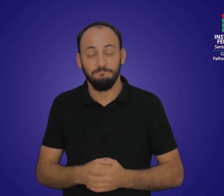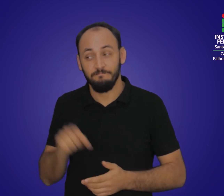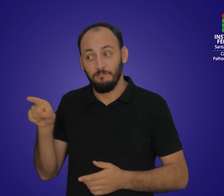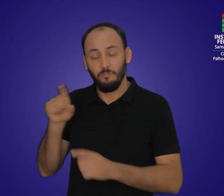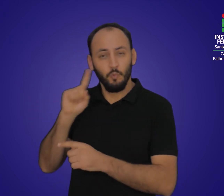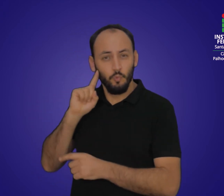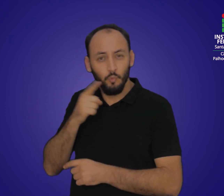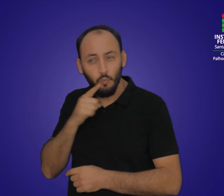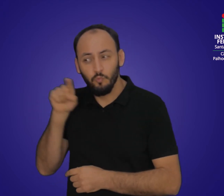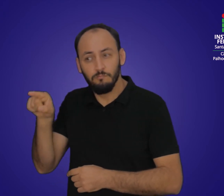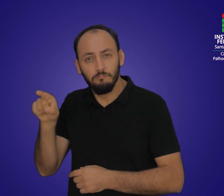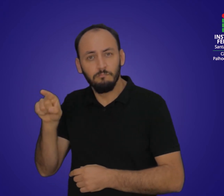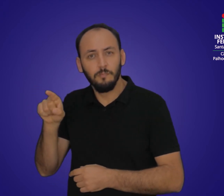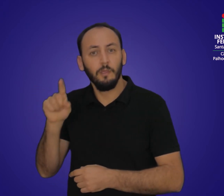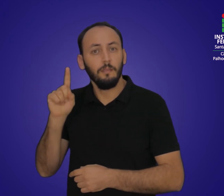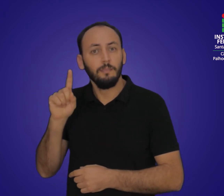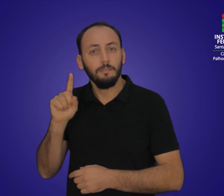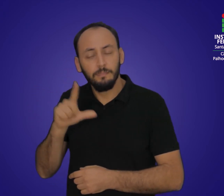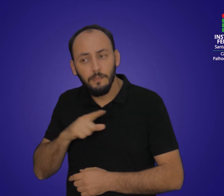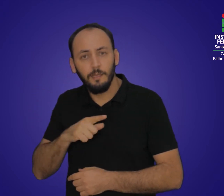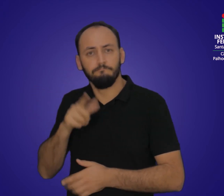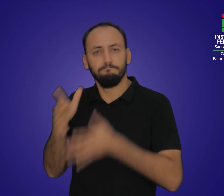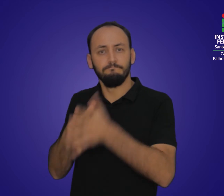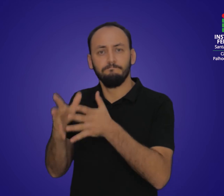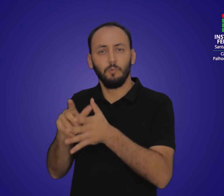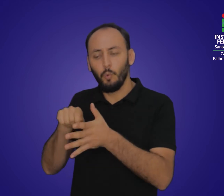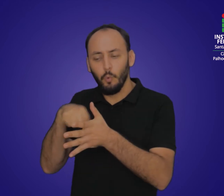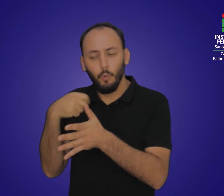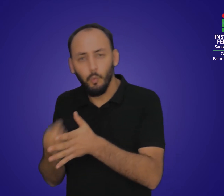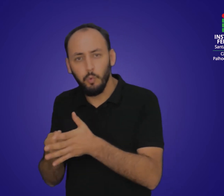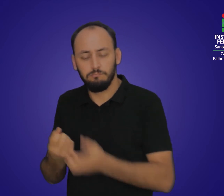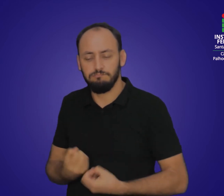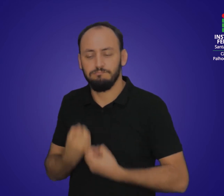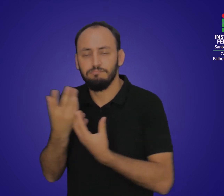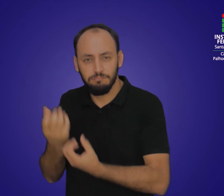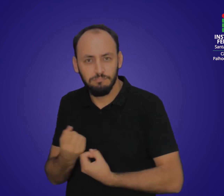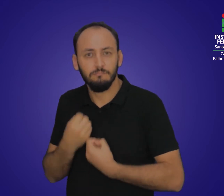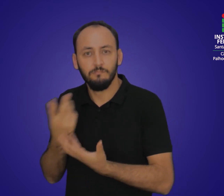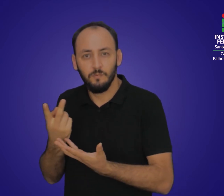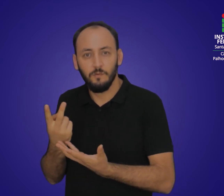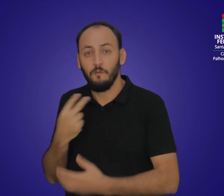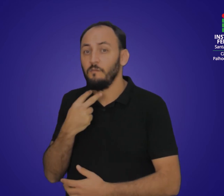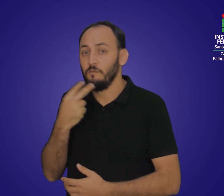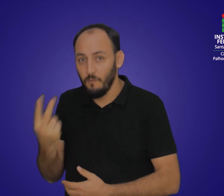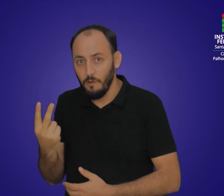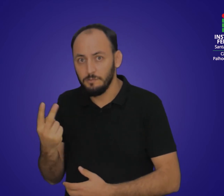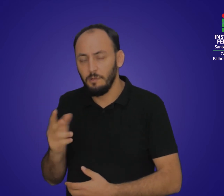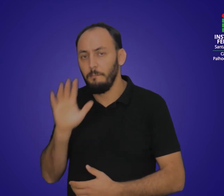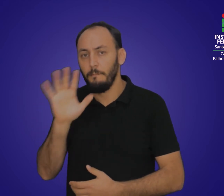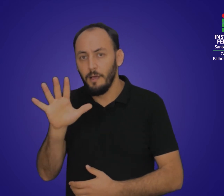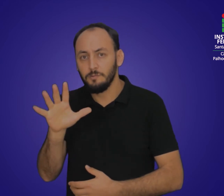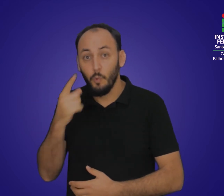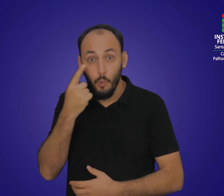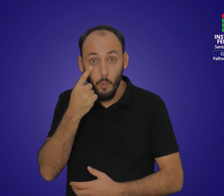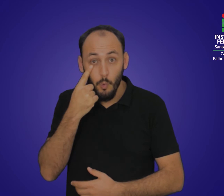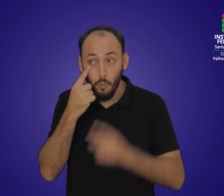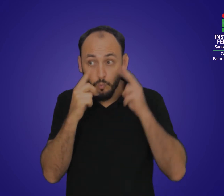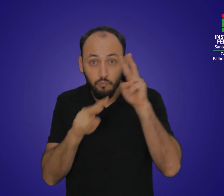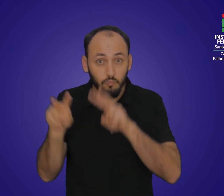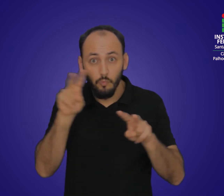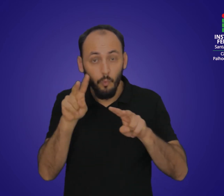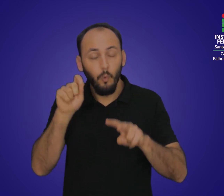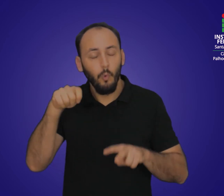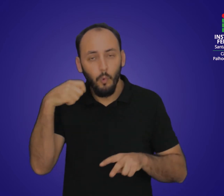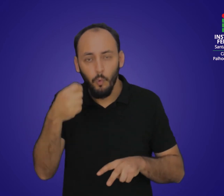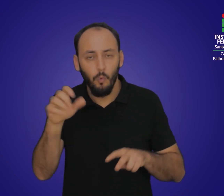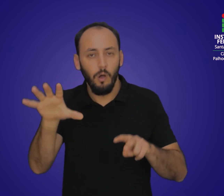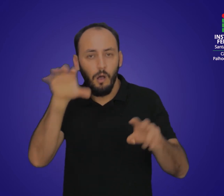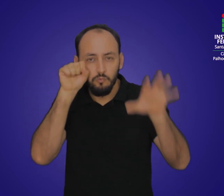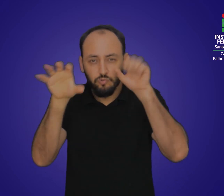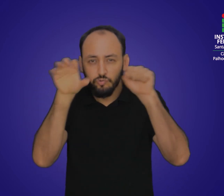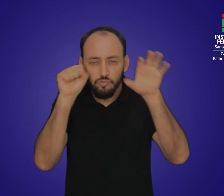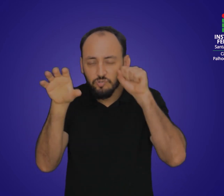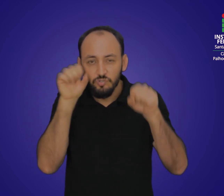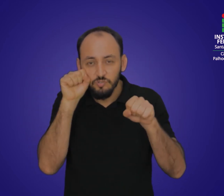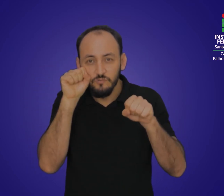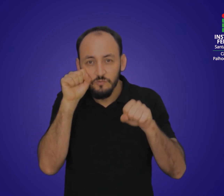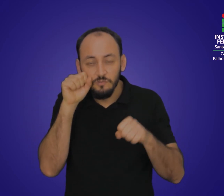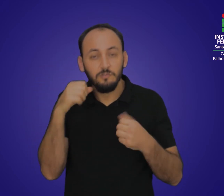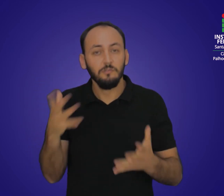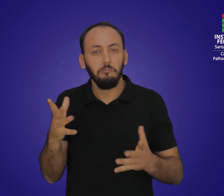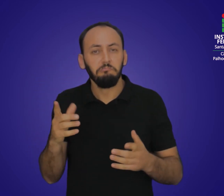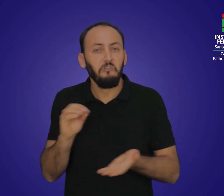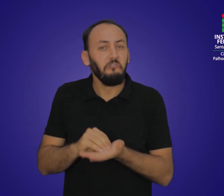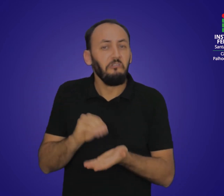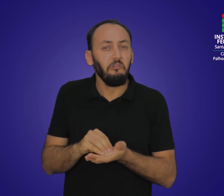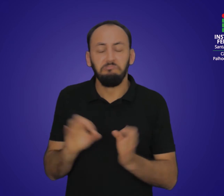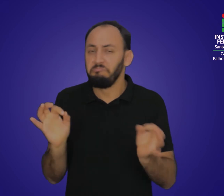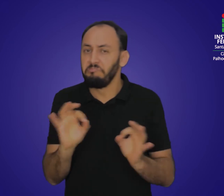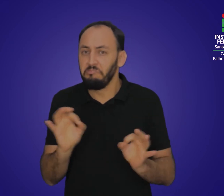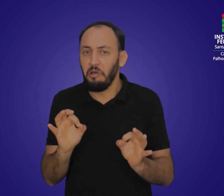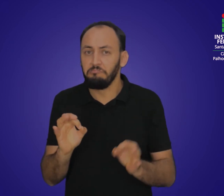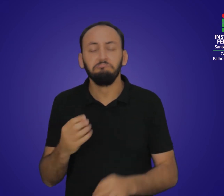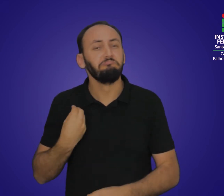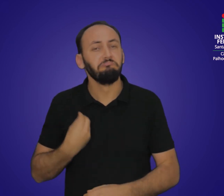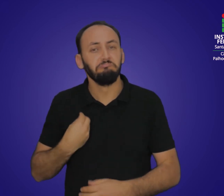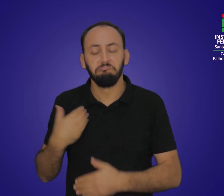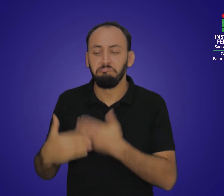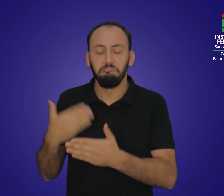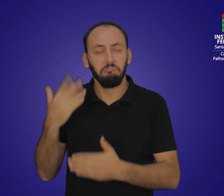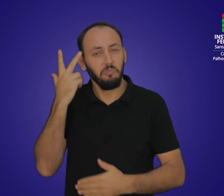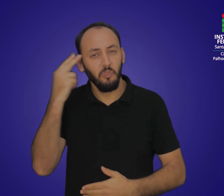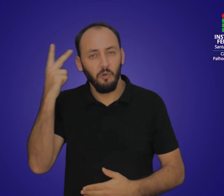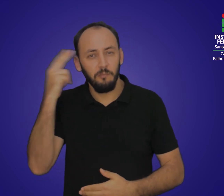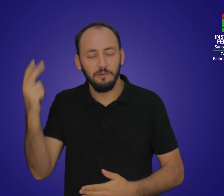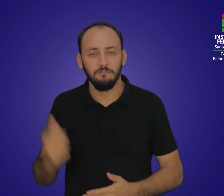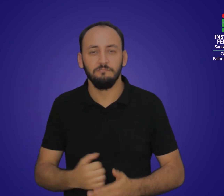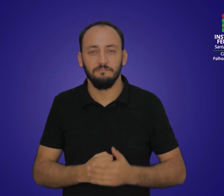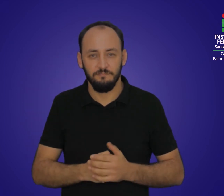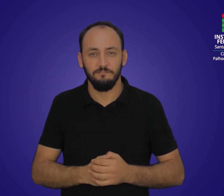O surdo possui a voz em suas mãos, os seus olhos representam os ouvidos, então, não lhe falta nada para que ele entenda e tenha uma vida normal.